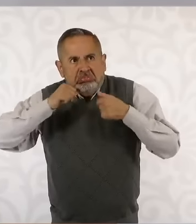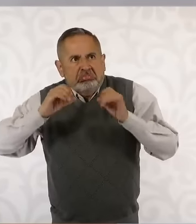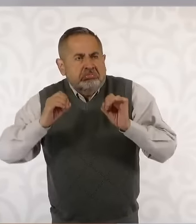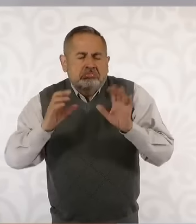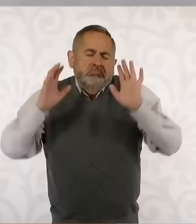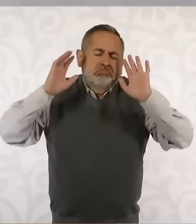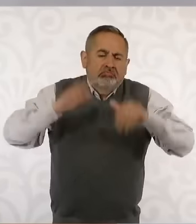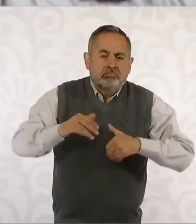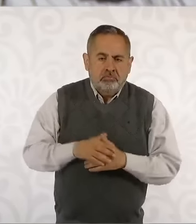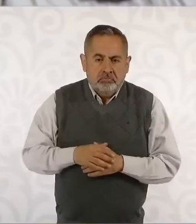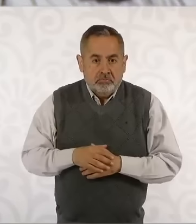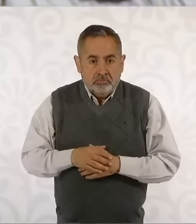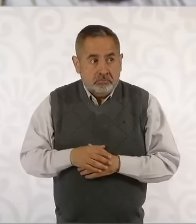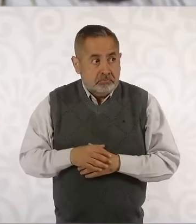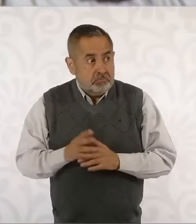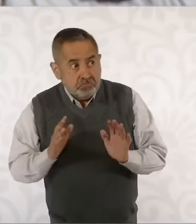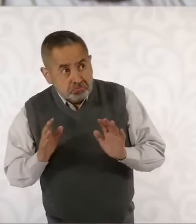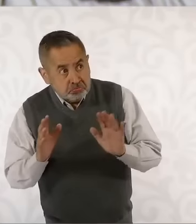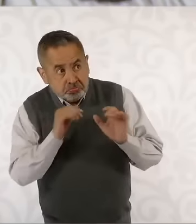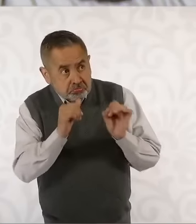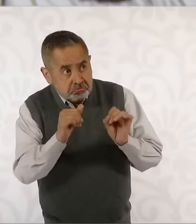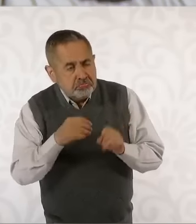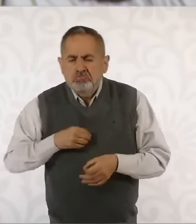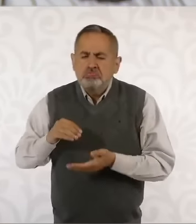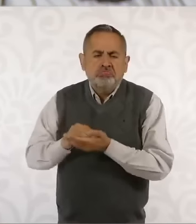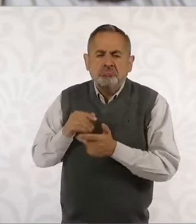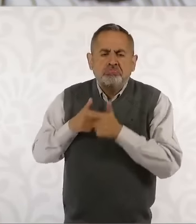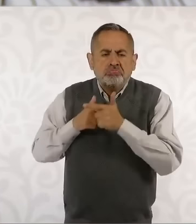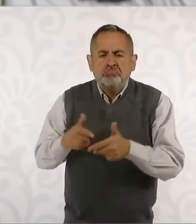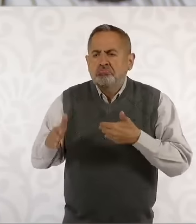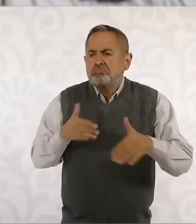Entonces, mientras eso no ocurra, pues nosotros seguimos caminando cerca de la gente,